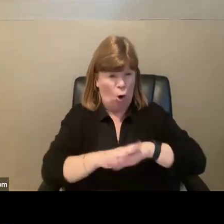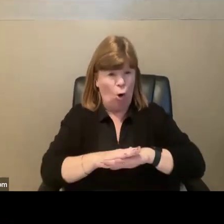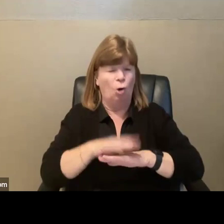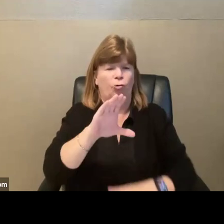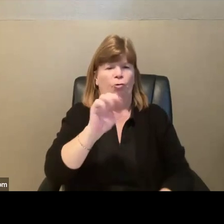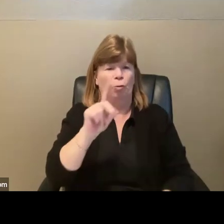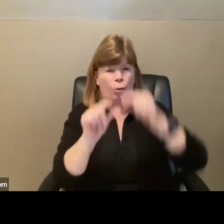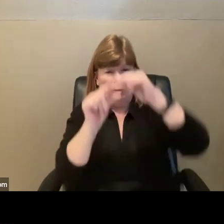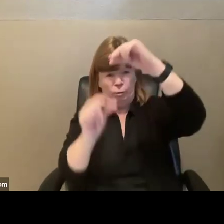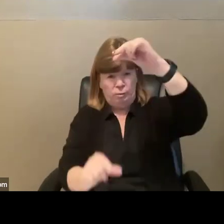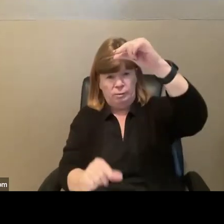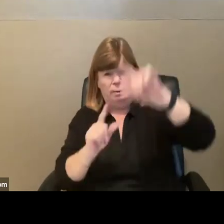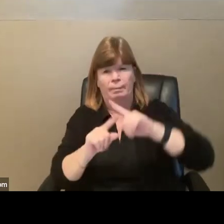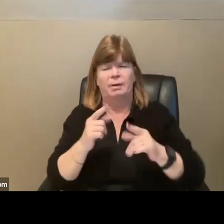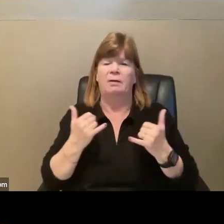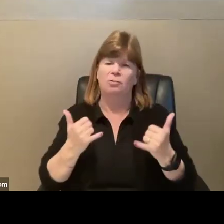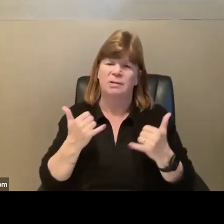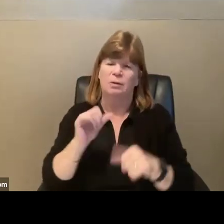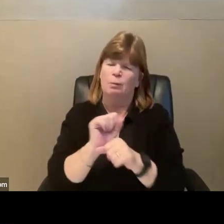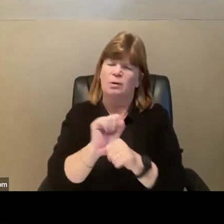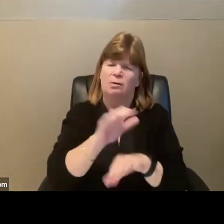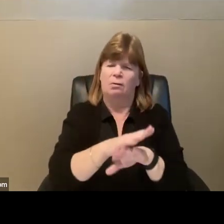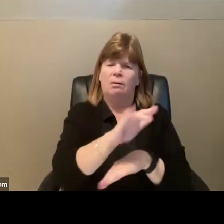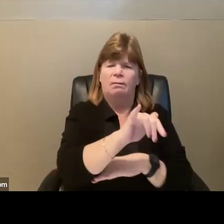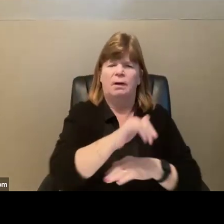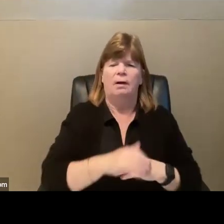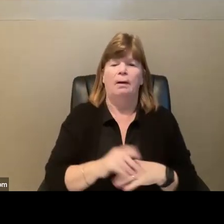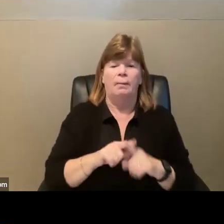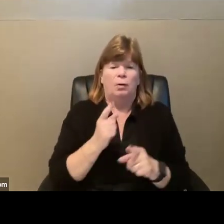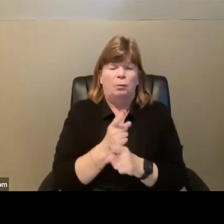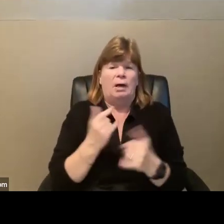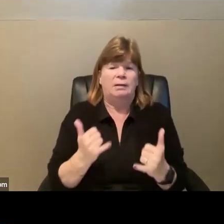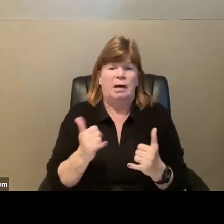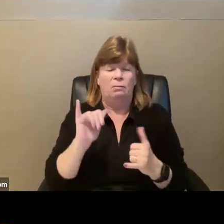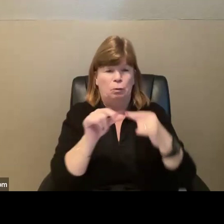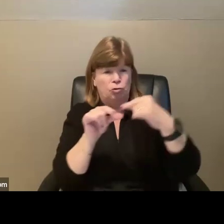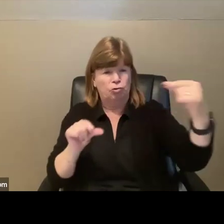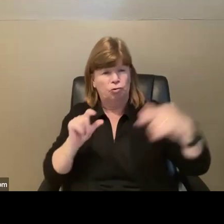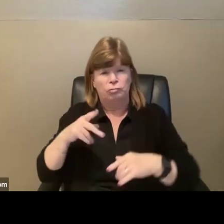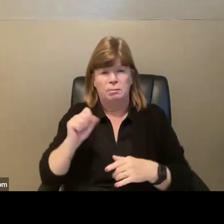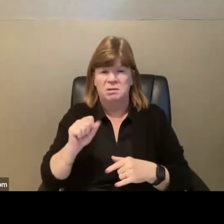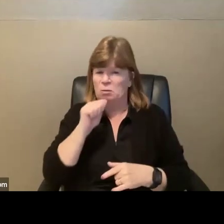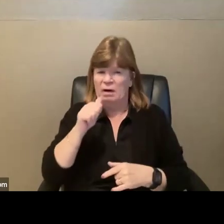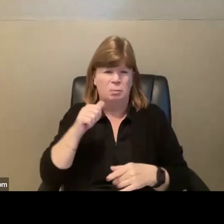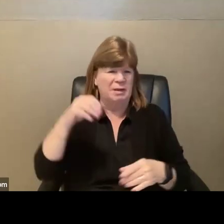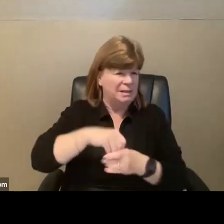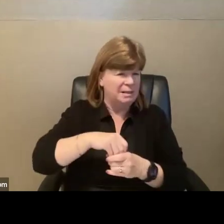y todavía están trabajando en ellos. Pero ahora mismo, estas tiras, no son invasivas. No tienes que operarte.